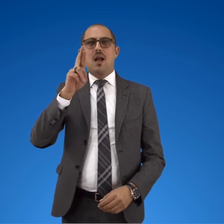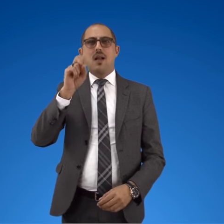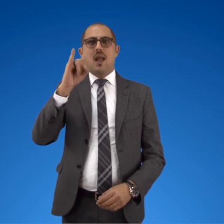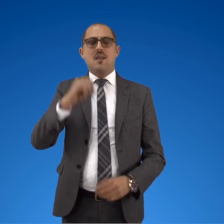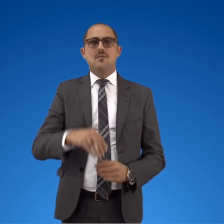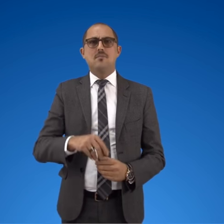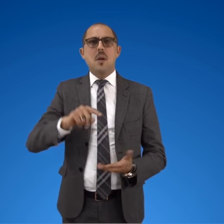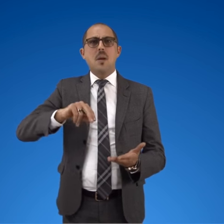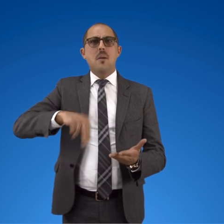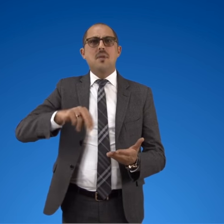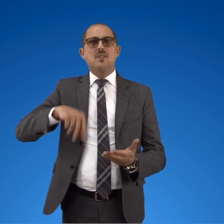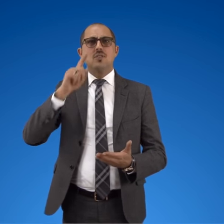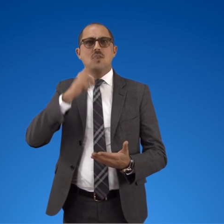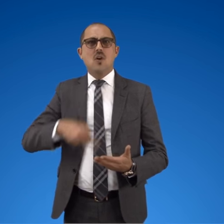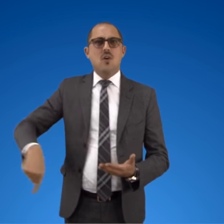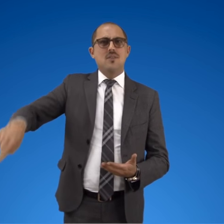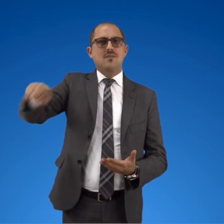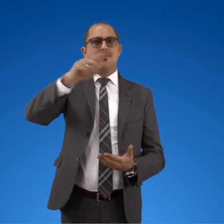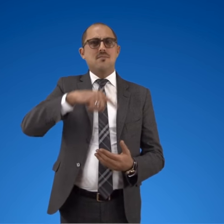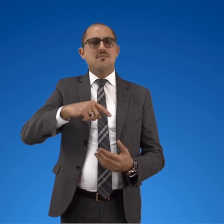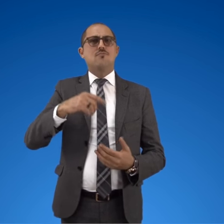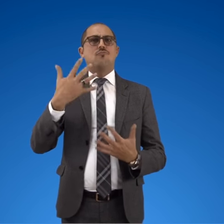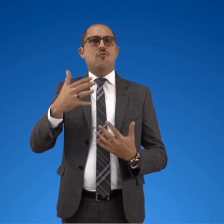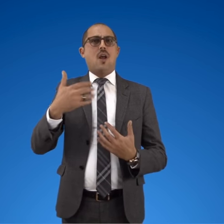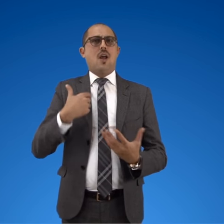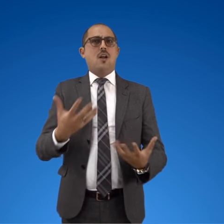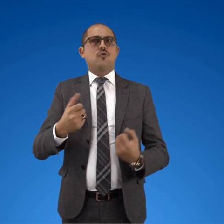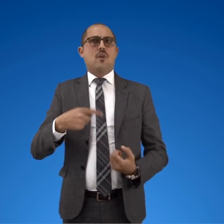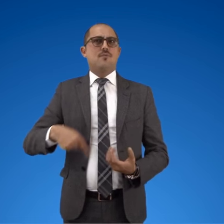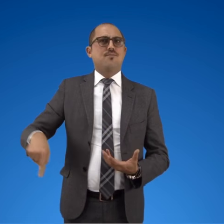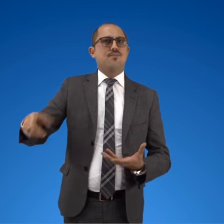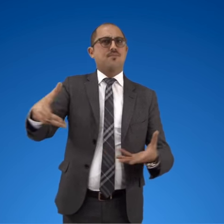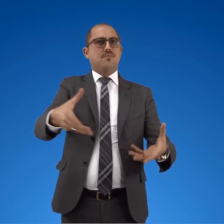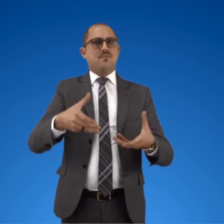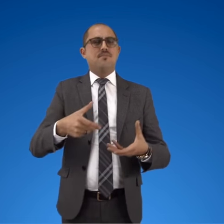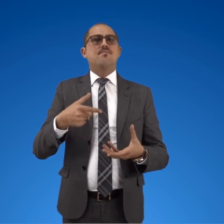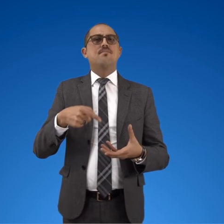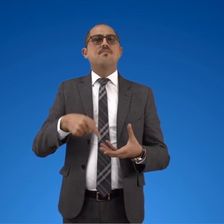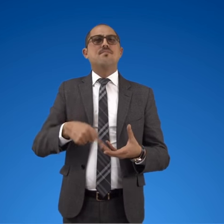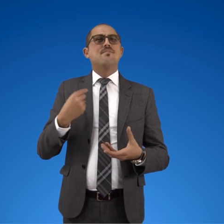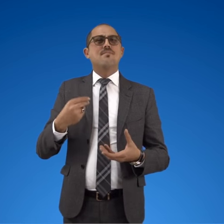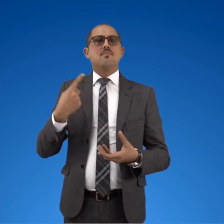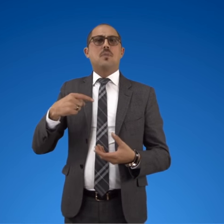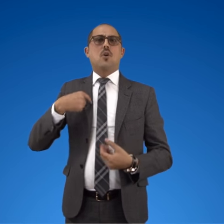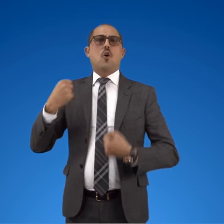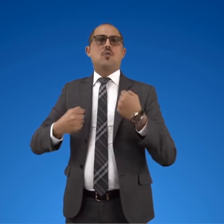Adesso parliamo della RAI, già abbiamo raccolto la vostra petizione